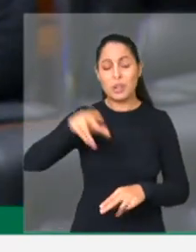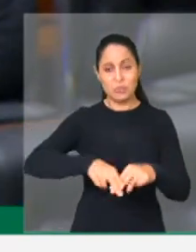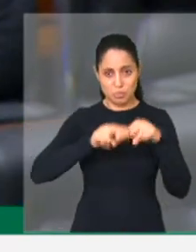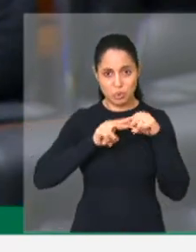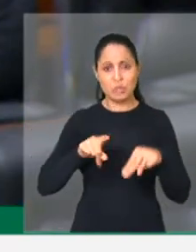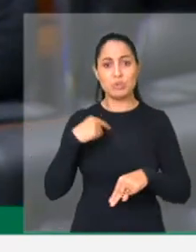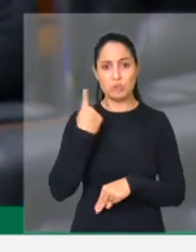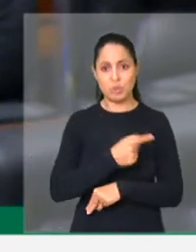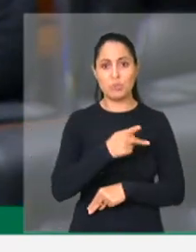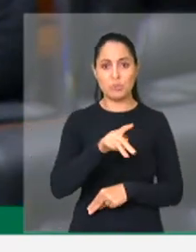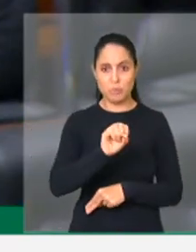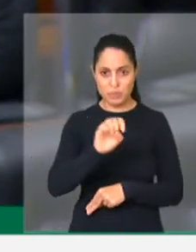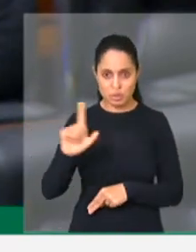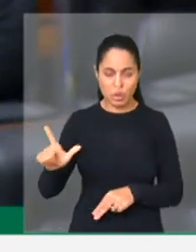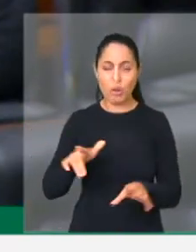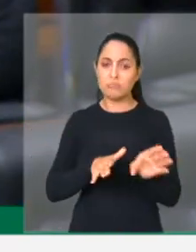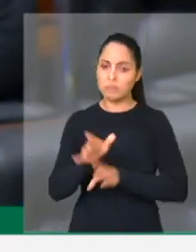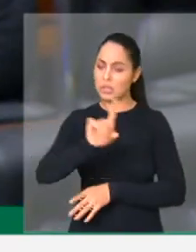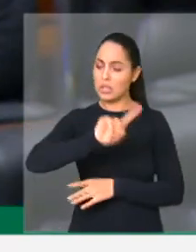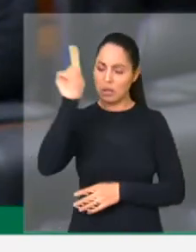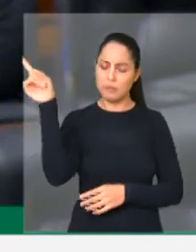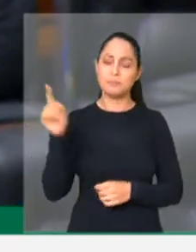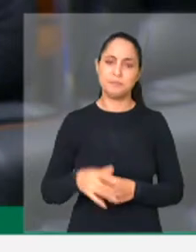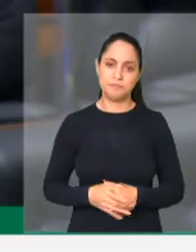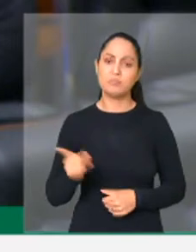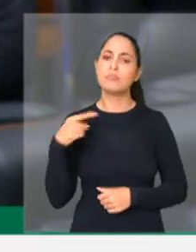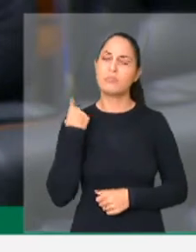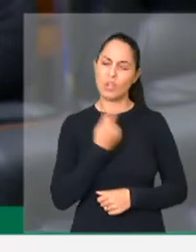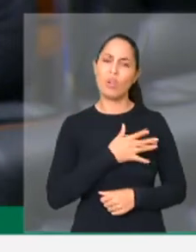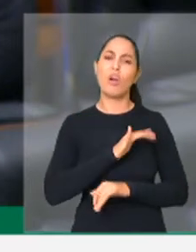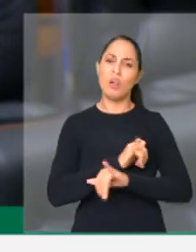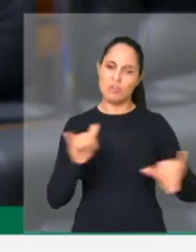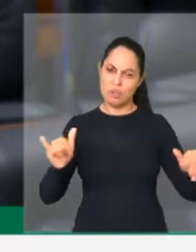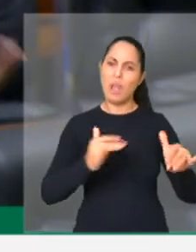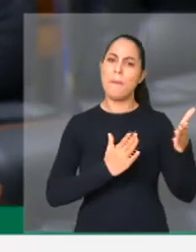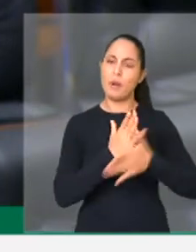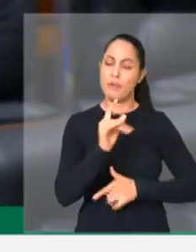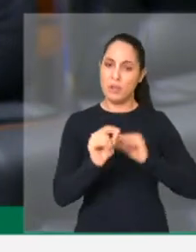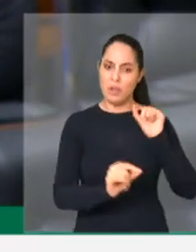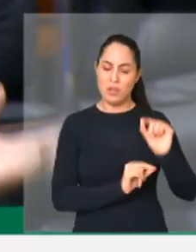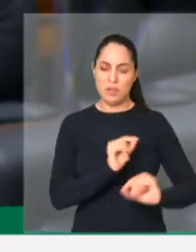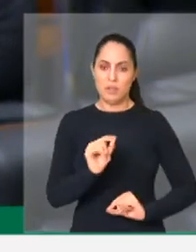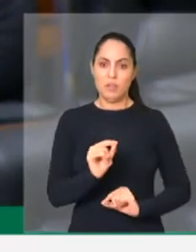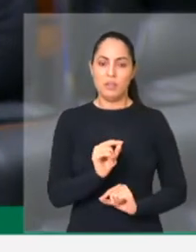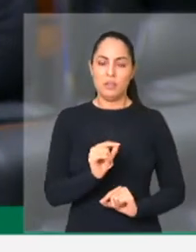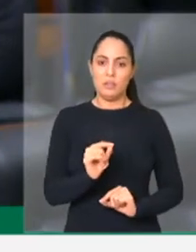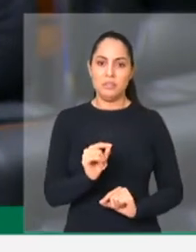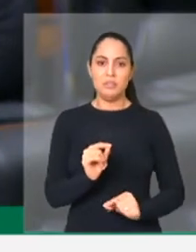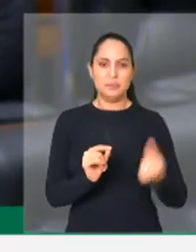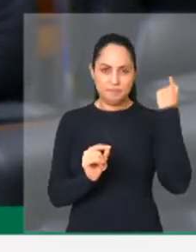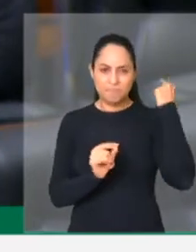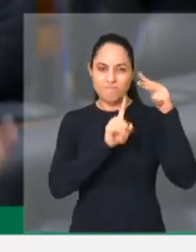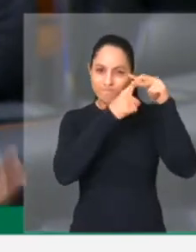O PSOL ORIENTA... -- [PRESIDENTE]: NOVO? [DEPUTADO]: NOVO ORIENTA, NÃO, PRESIDENTE. [PRESIDENTE]: AVANTE, PCDOB?